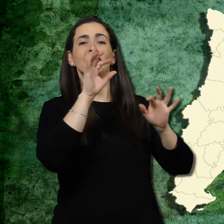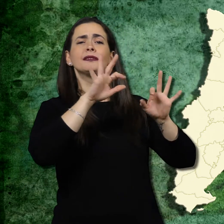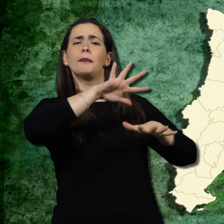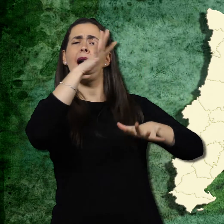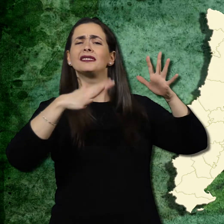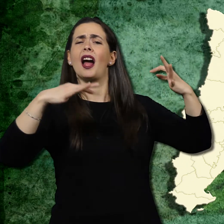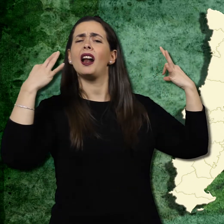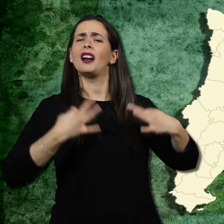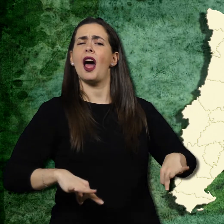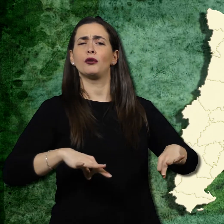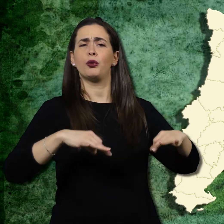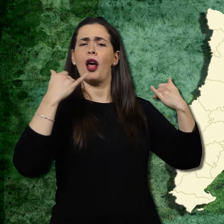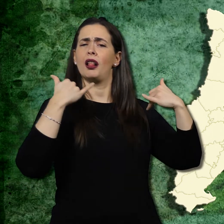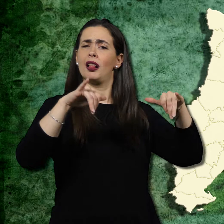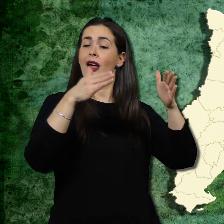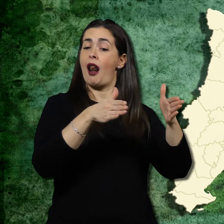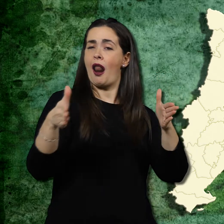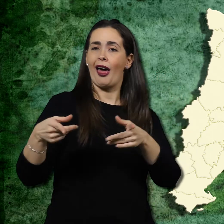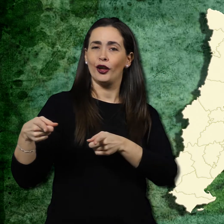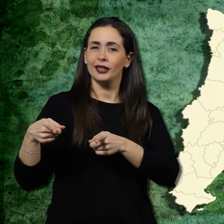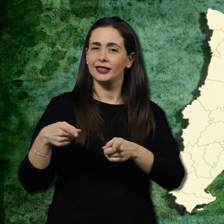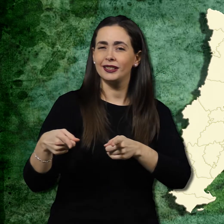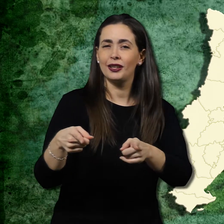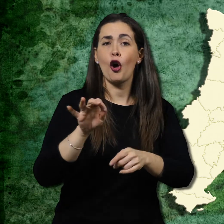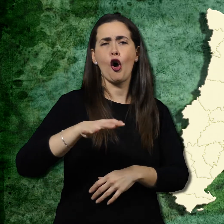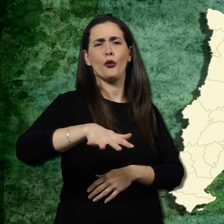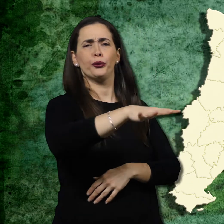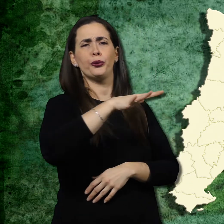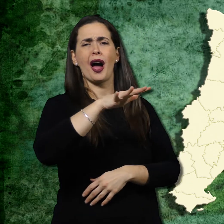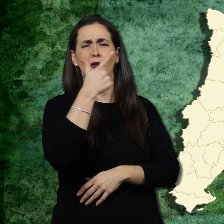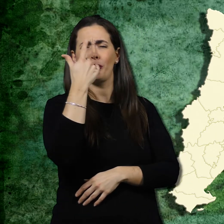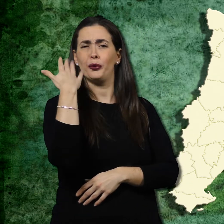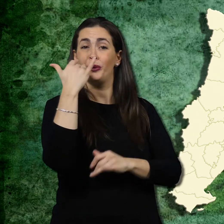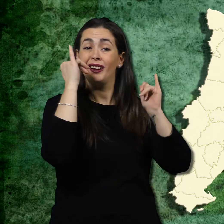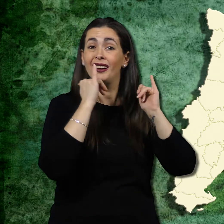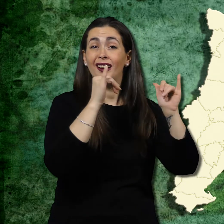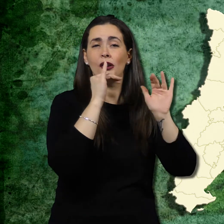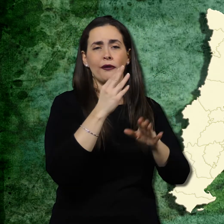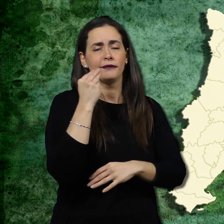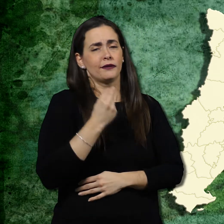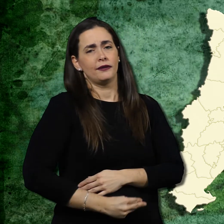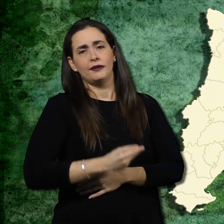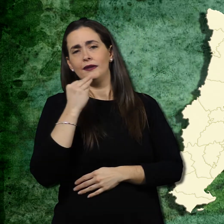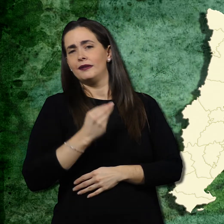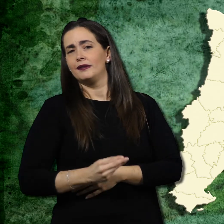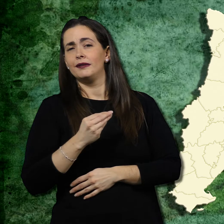Passejar pels paratges naturals que ens ofereix la ribera del riu o pel seu nucli antic és una delícia.